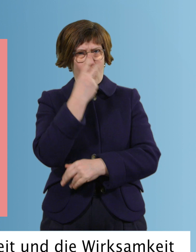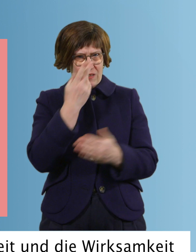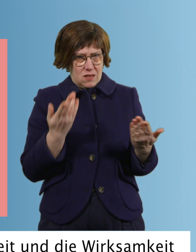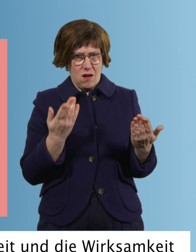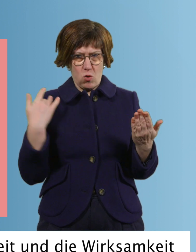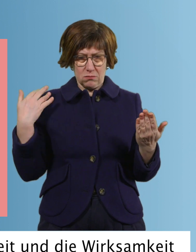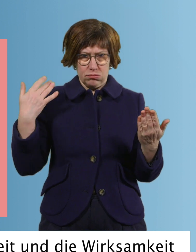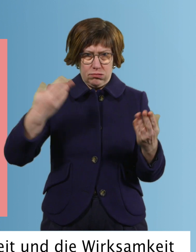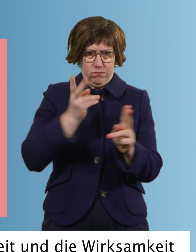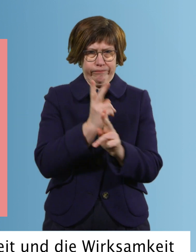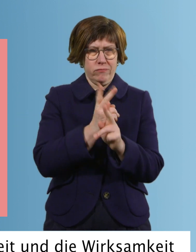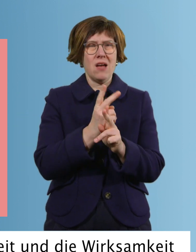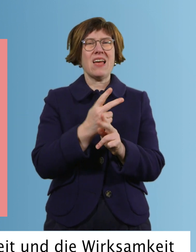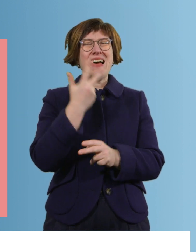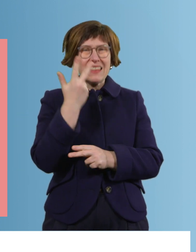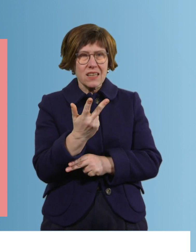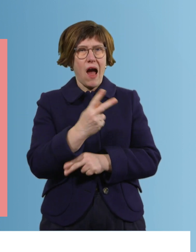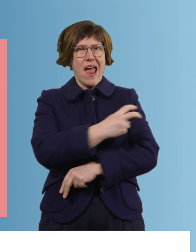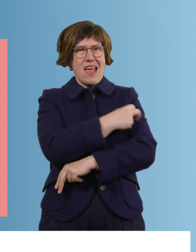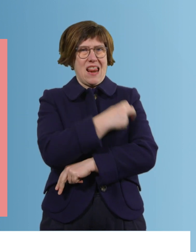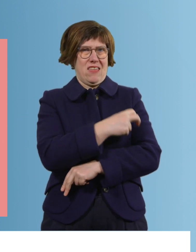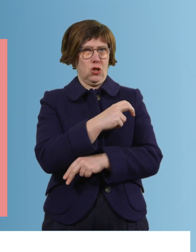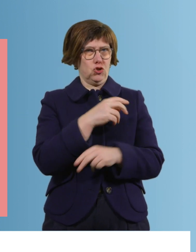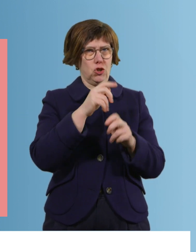Dies geschieht in drei klinischen Studienphasen.